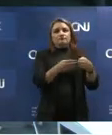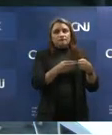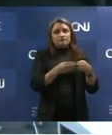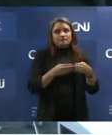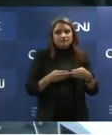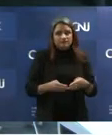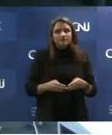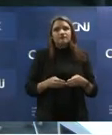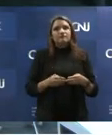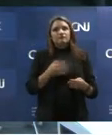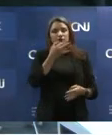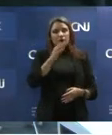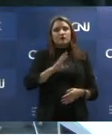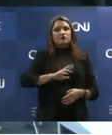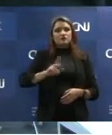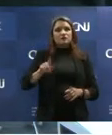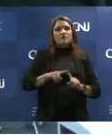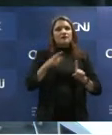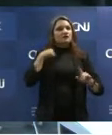e eu vou acompanhar integralmente o voto da senhora corregedora.